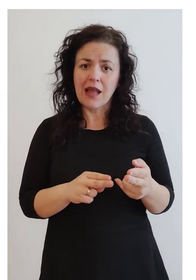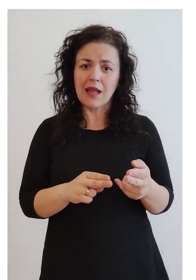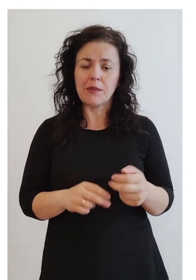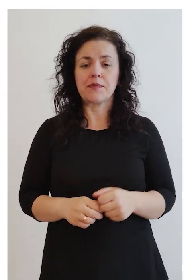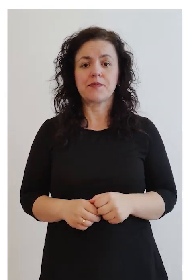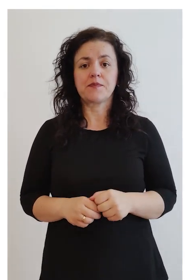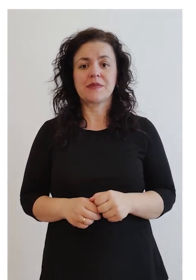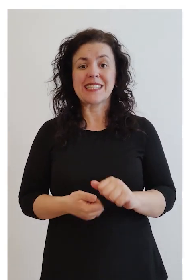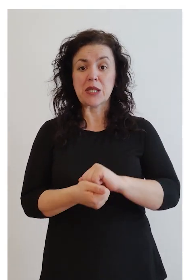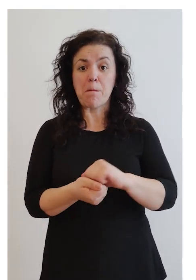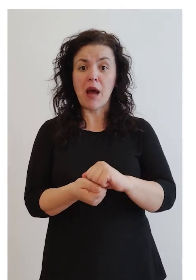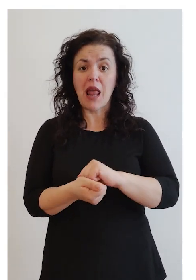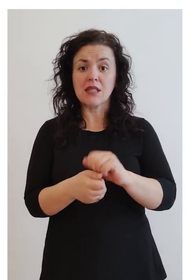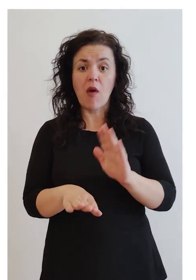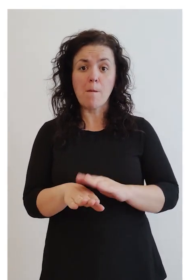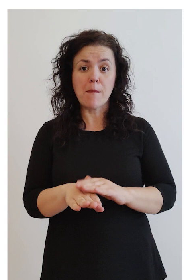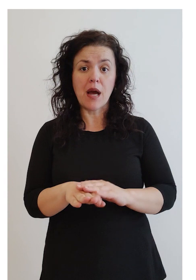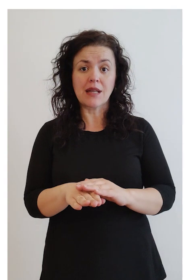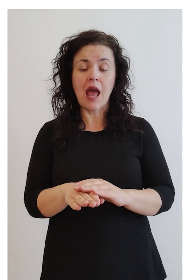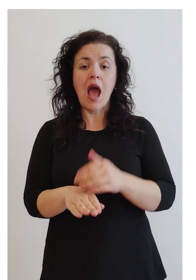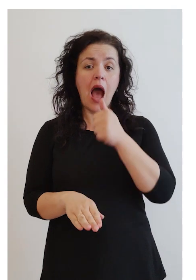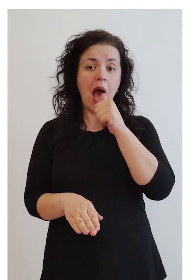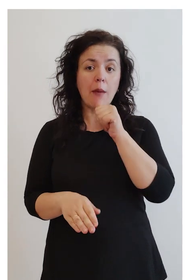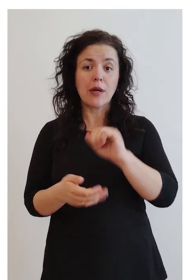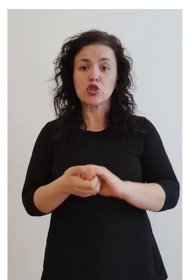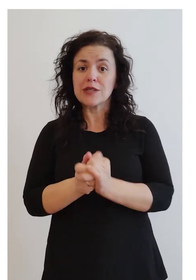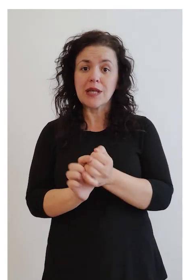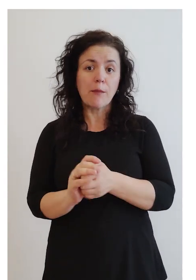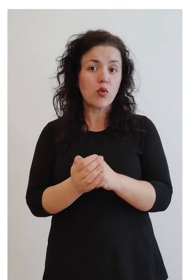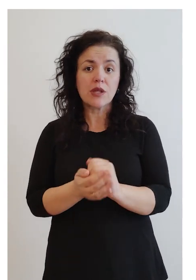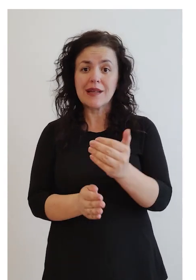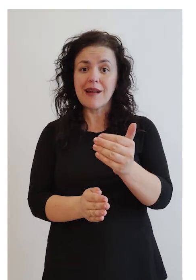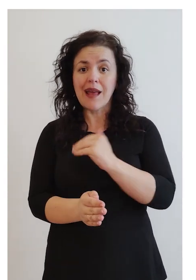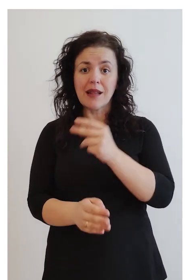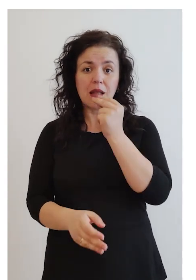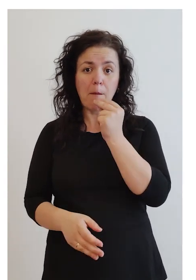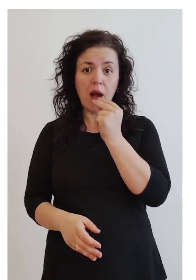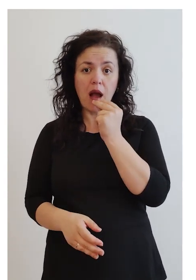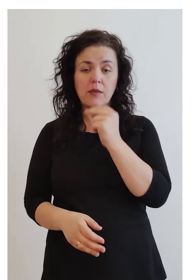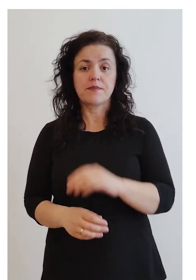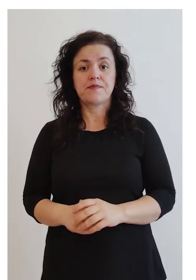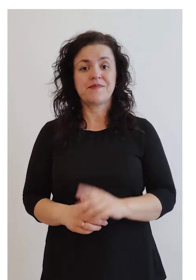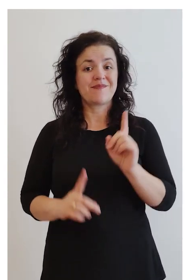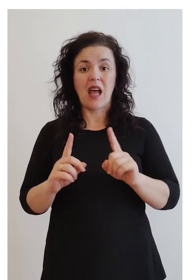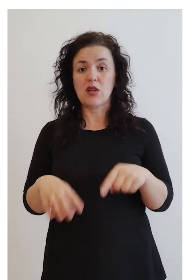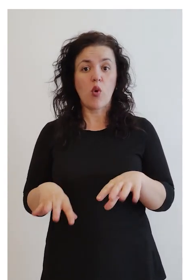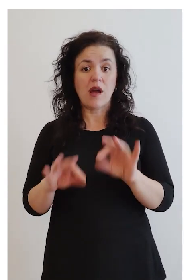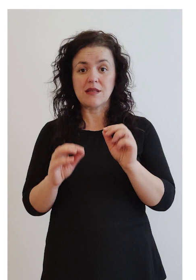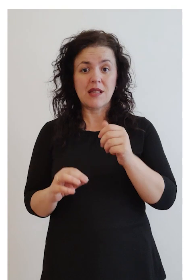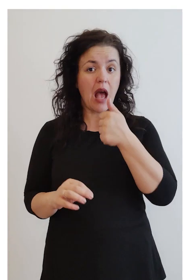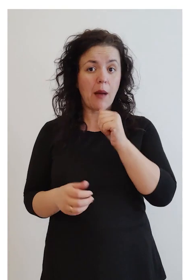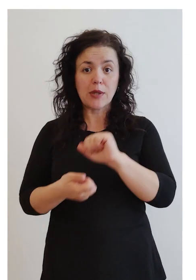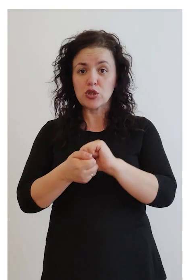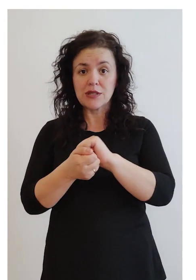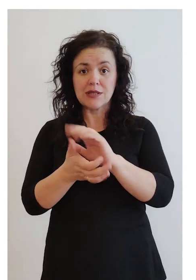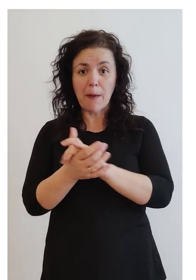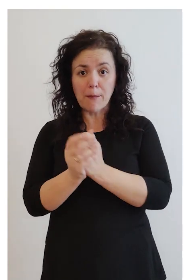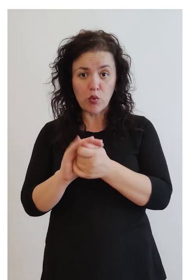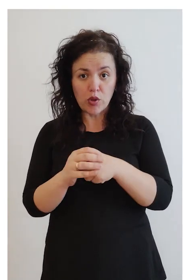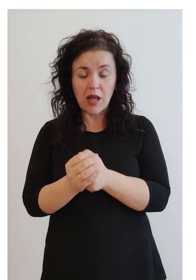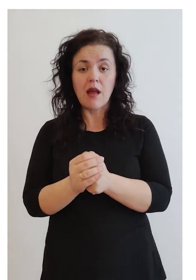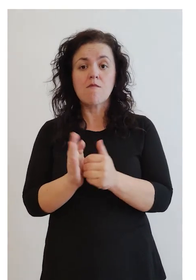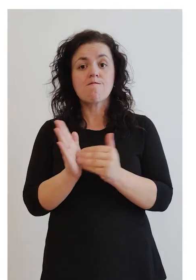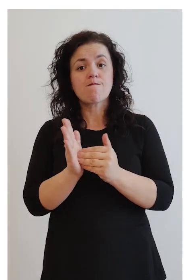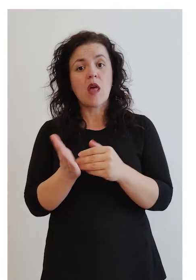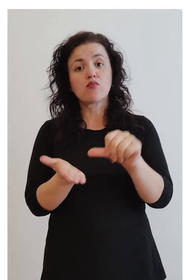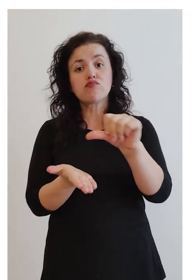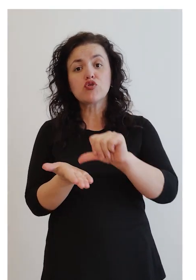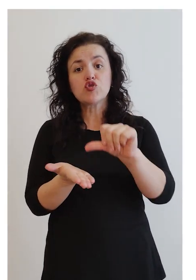Dacă nu găsiți apă și săpun, utilizați un gel de mâini pe bază de alcool cu cel puțin 60% alcool.